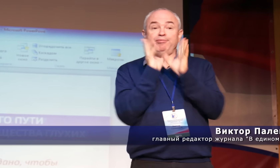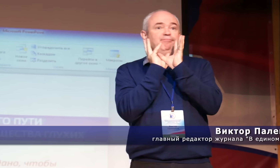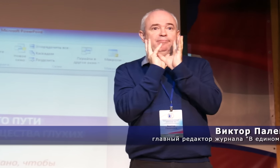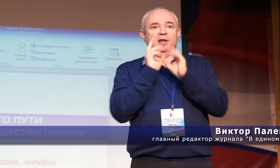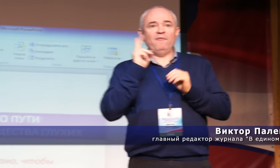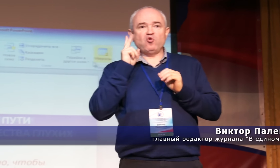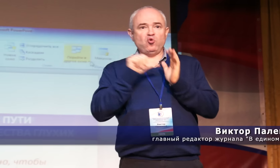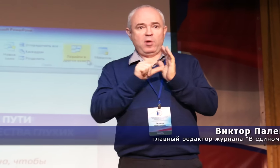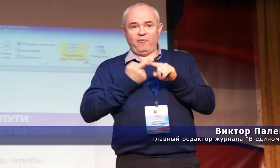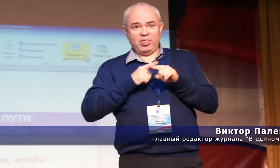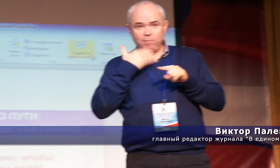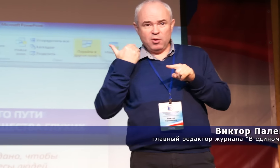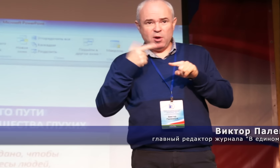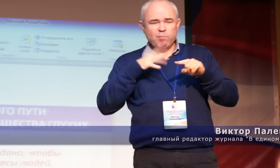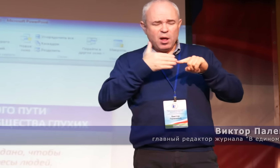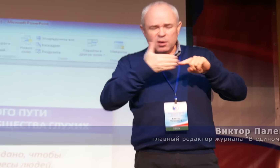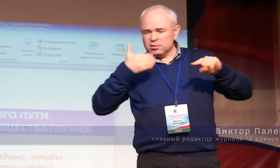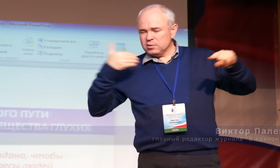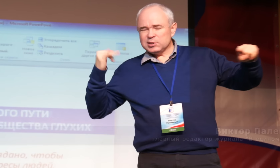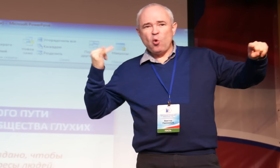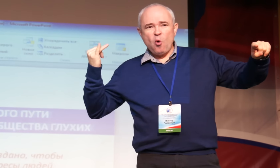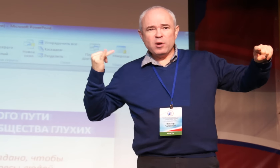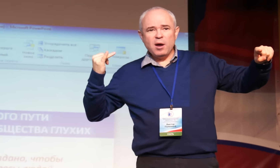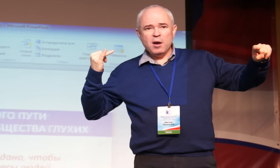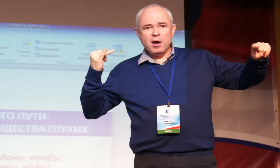который провел свою лекцию на высоком уровне.